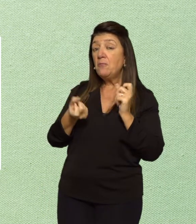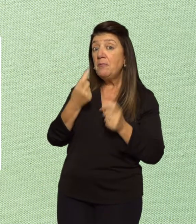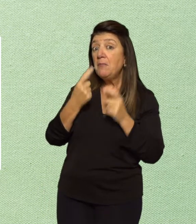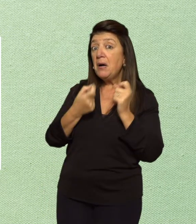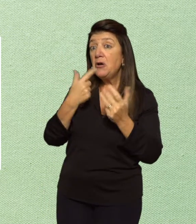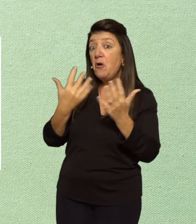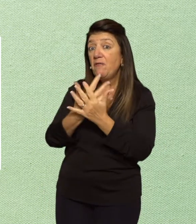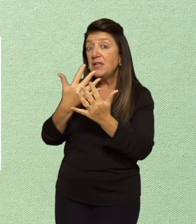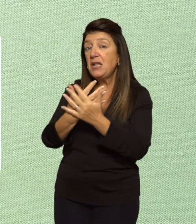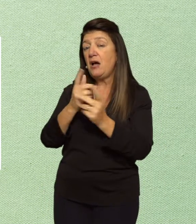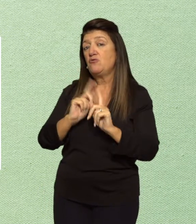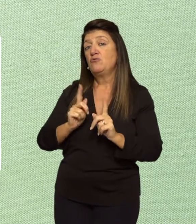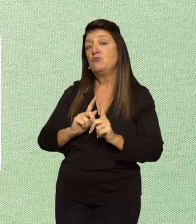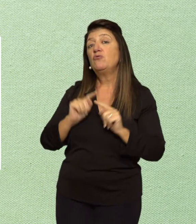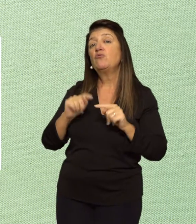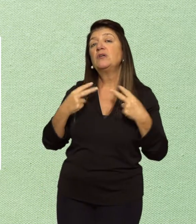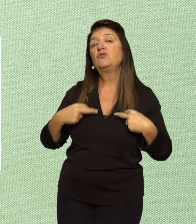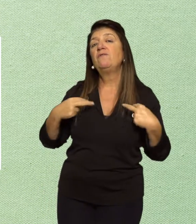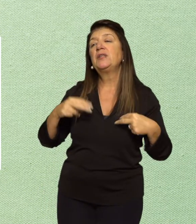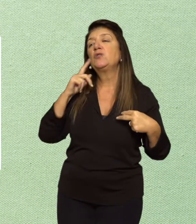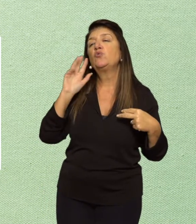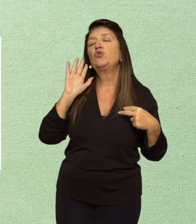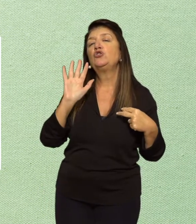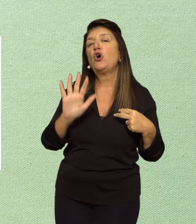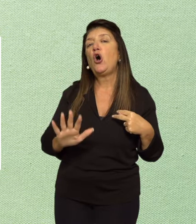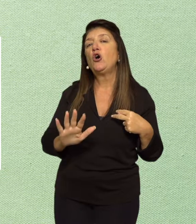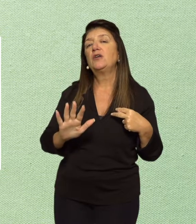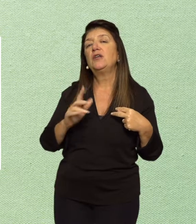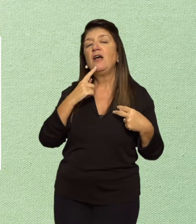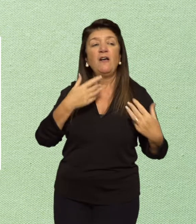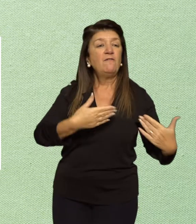tendenzialmente nella vita di tutti i giorni, presi dalla fretta, presi da quelli che sono